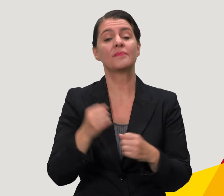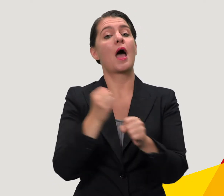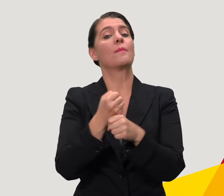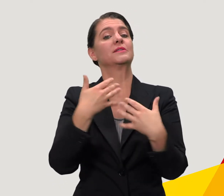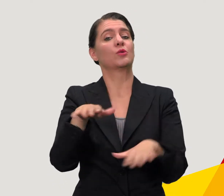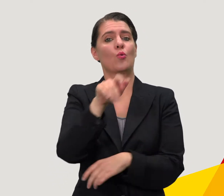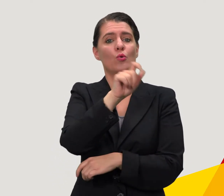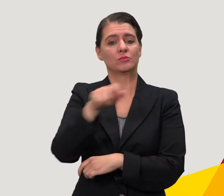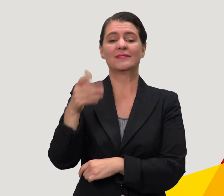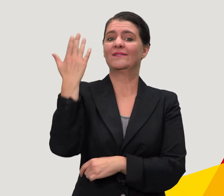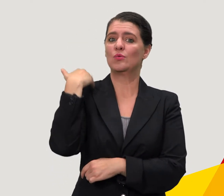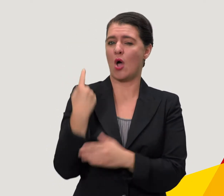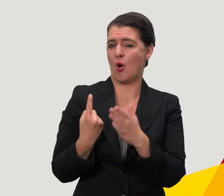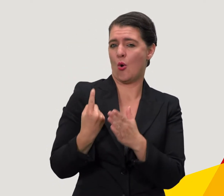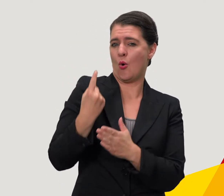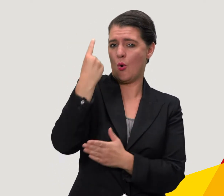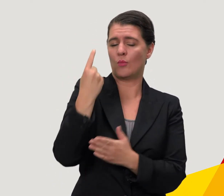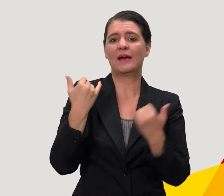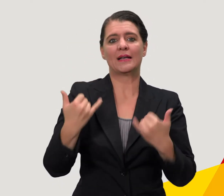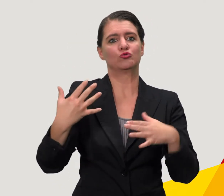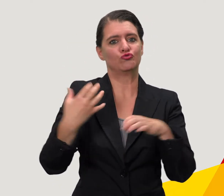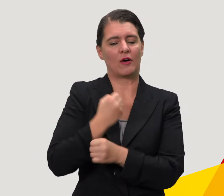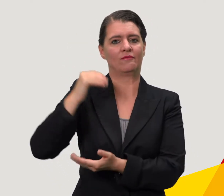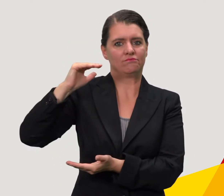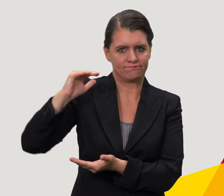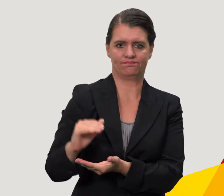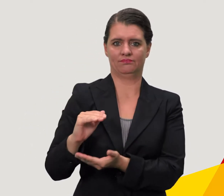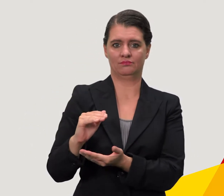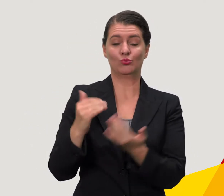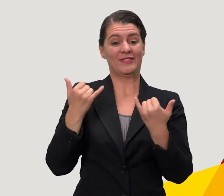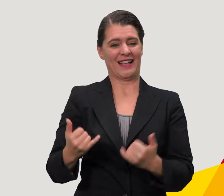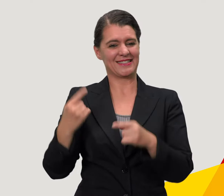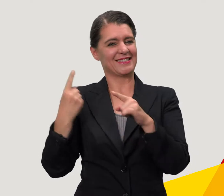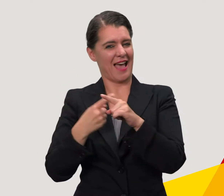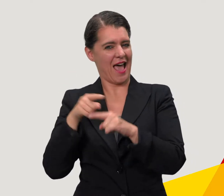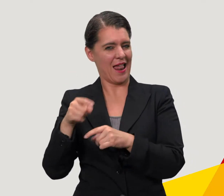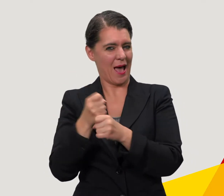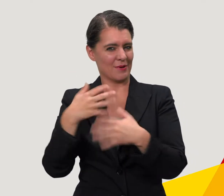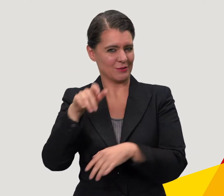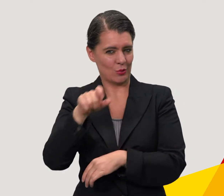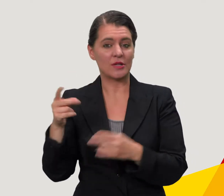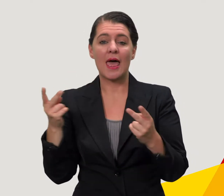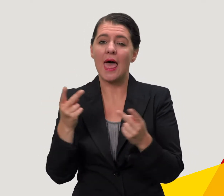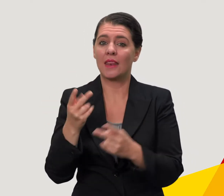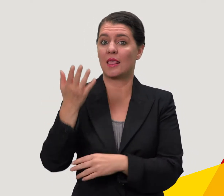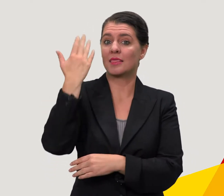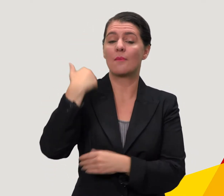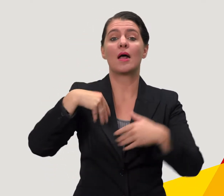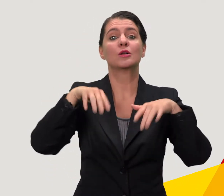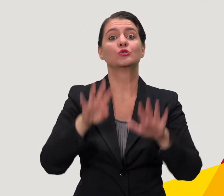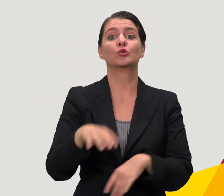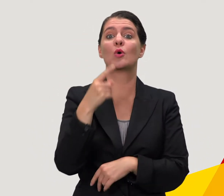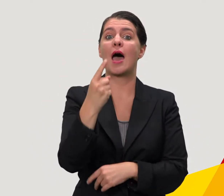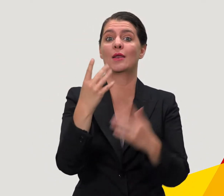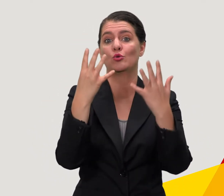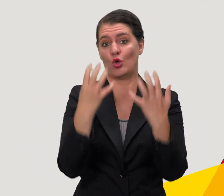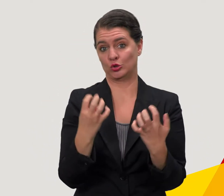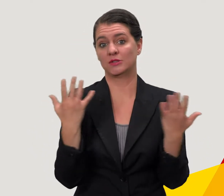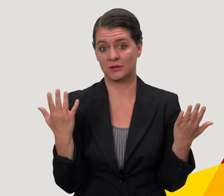Die Zahl der Arbeitslosen ist auf dem tiefsten Stand seit 1991,